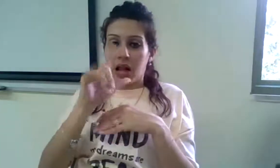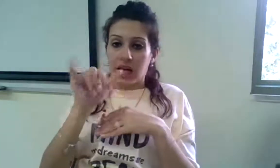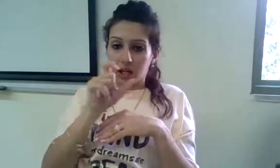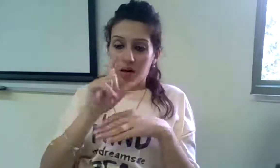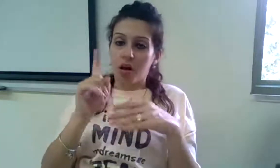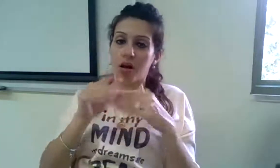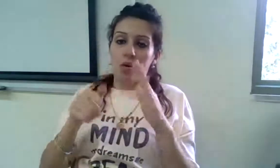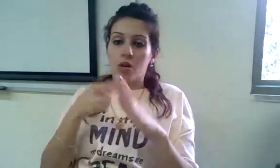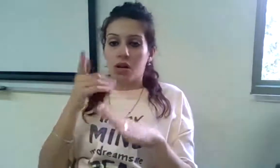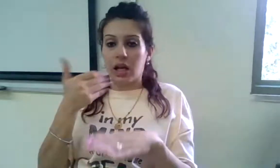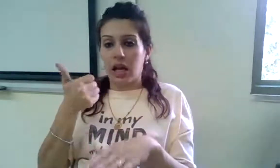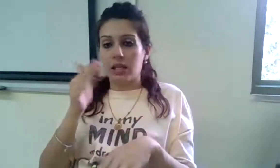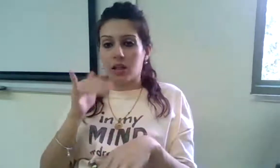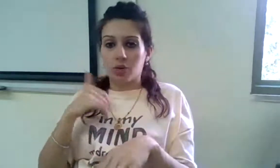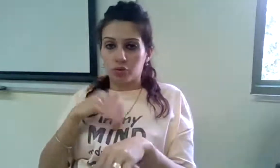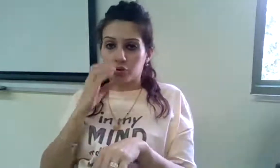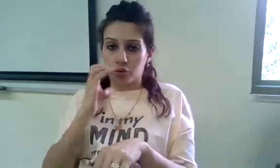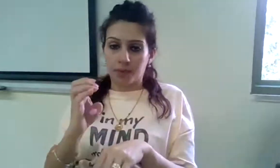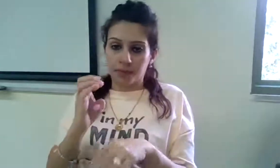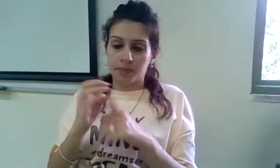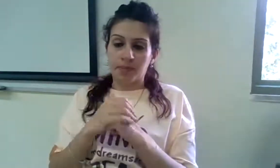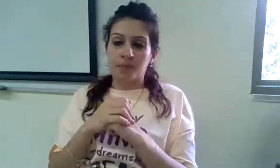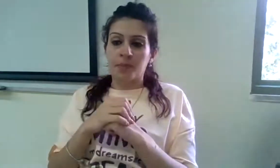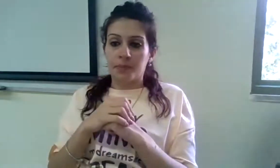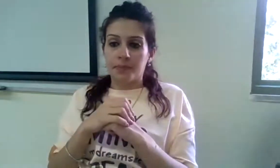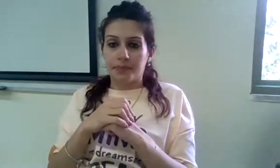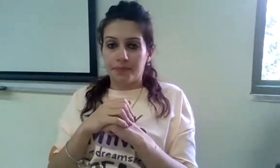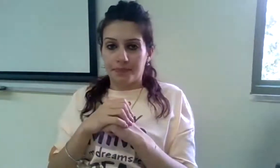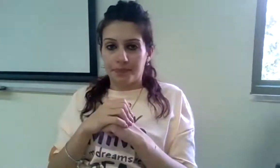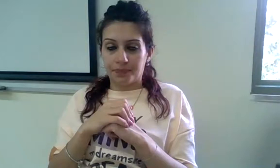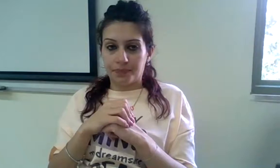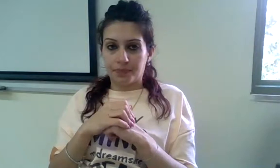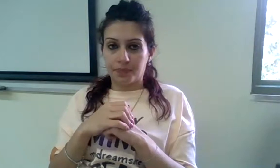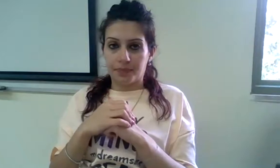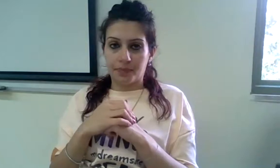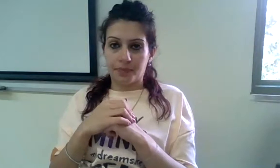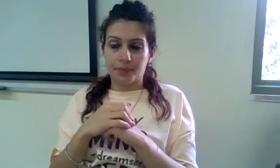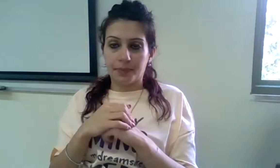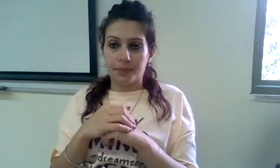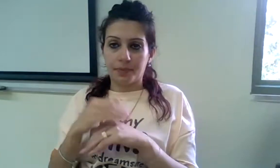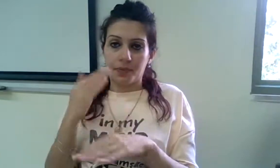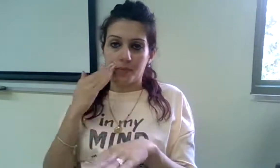هو حصيلة احد مشاريع البحث الكبيرة بمسمى "Include Ed."